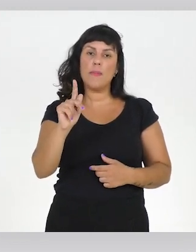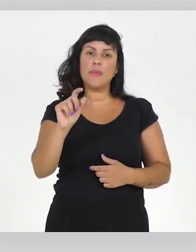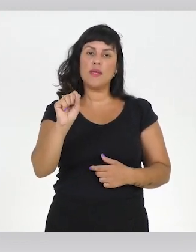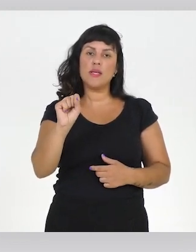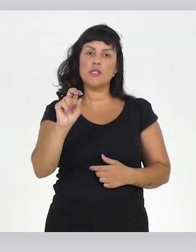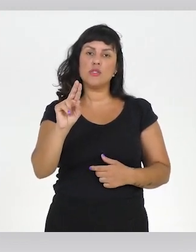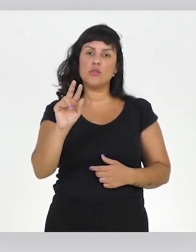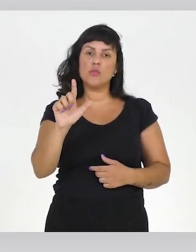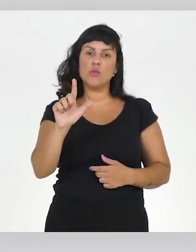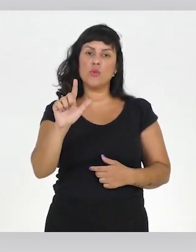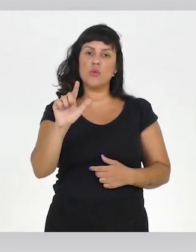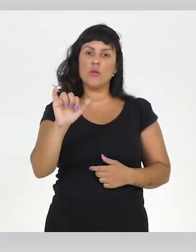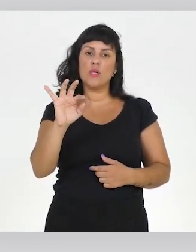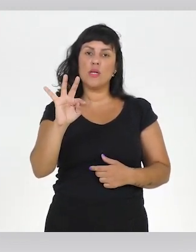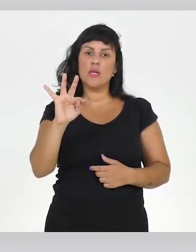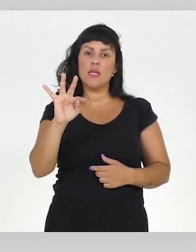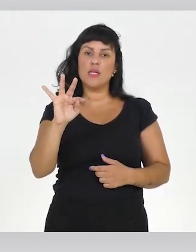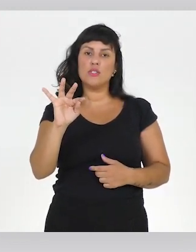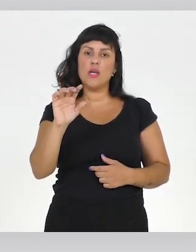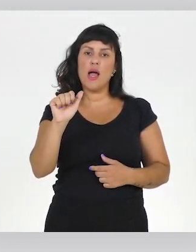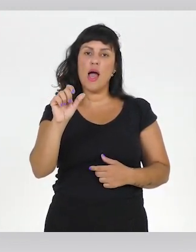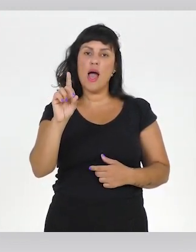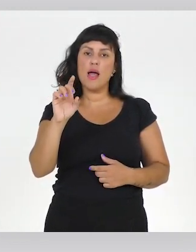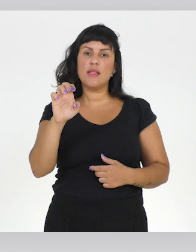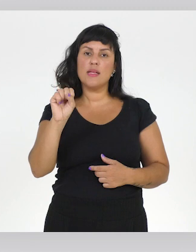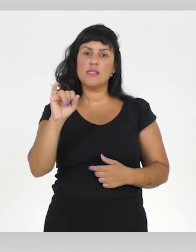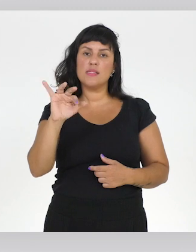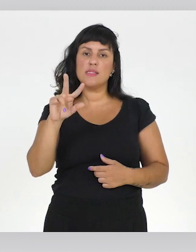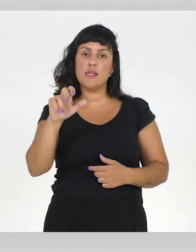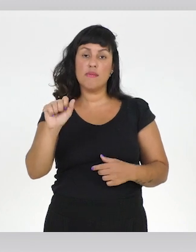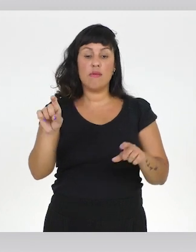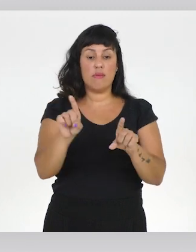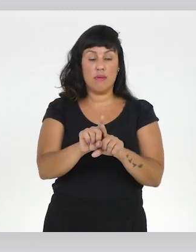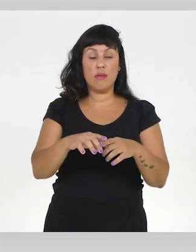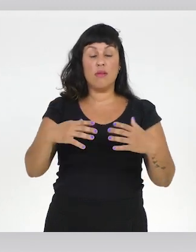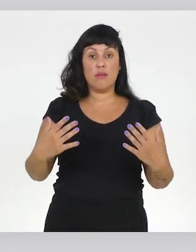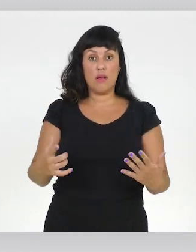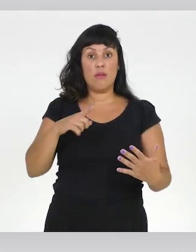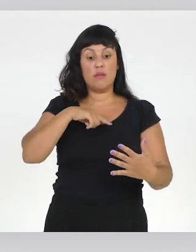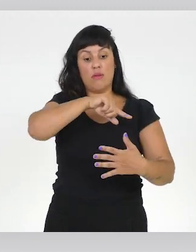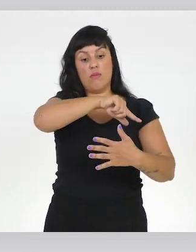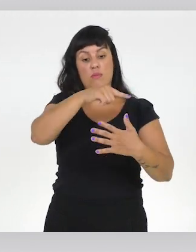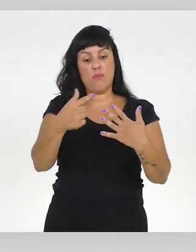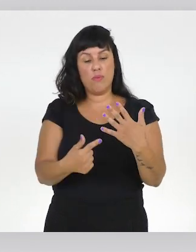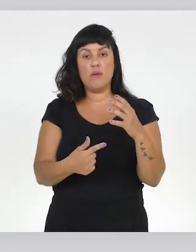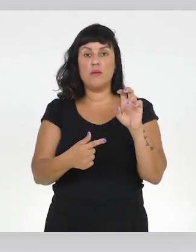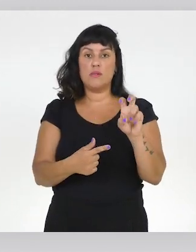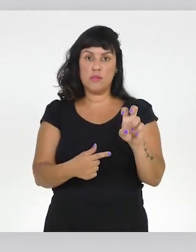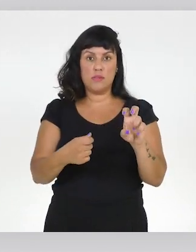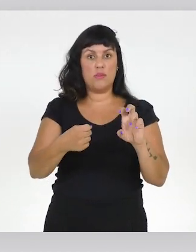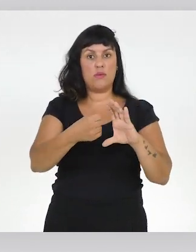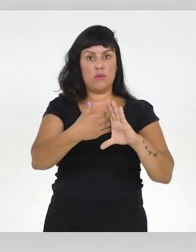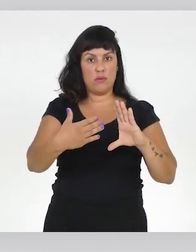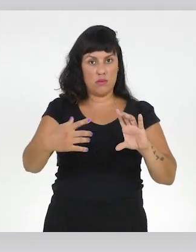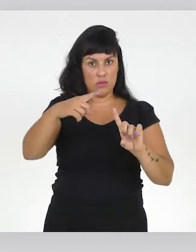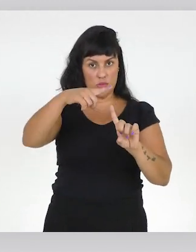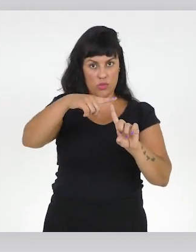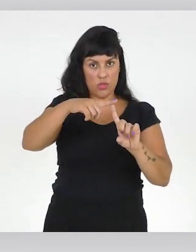importante nesse momento. Eu estou falando de cinco mecanismos que podem ocasionar a dor, falando de cinco mecanismos